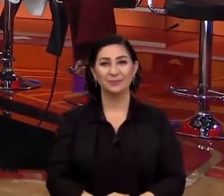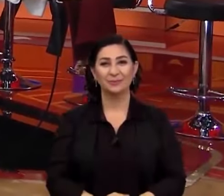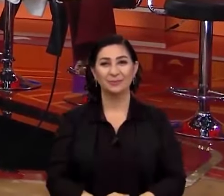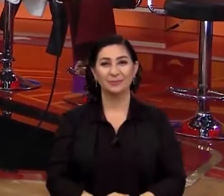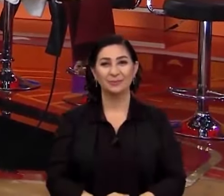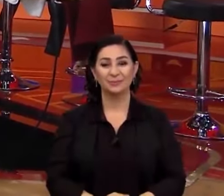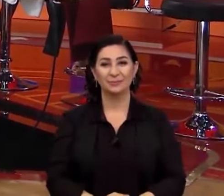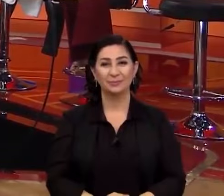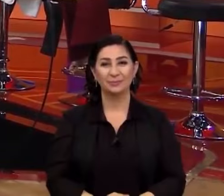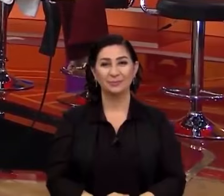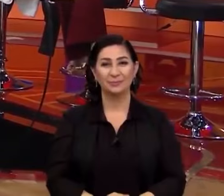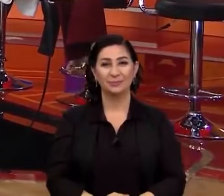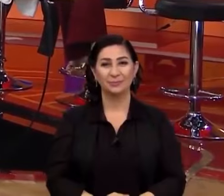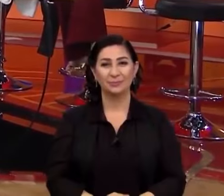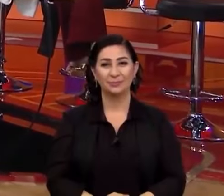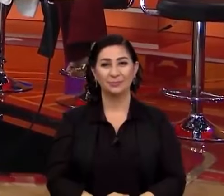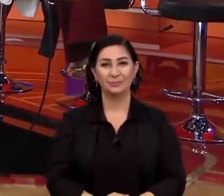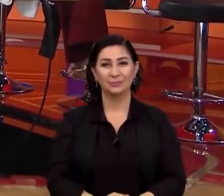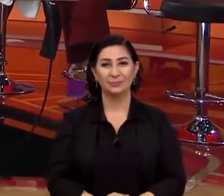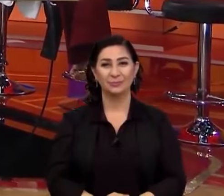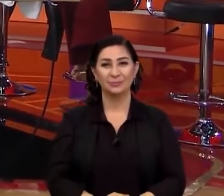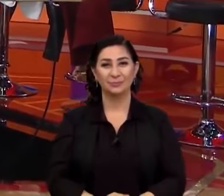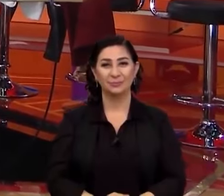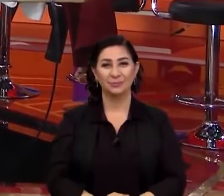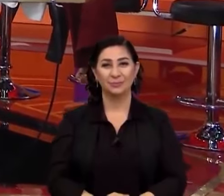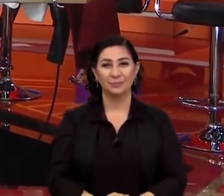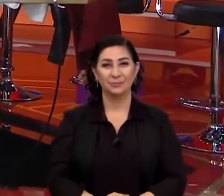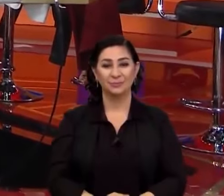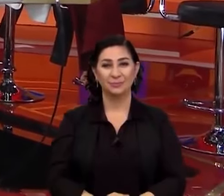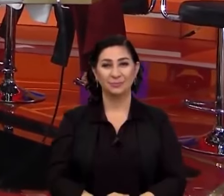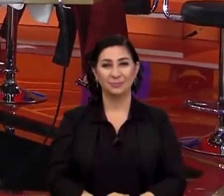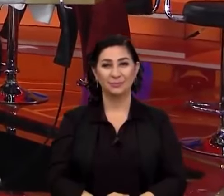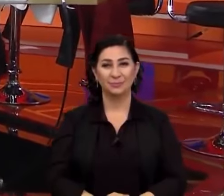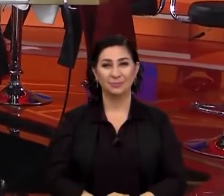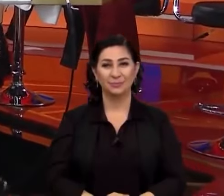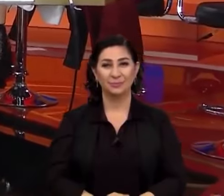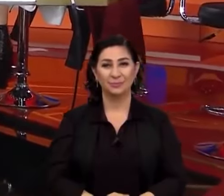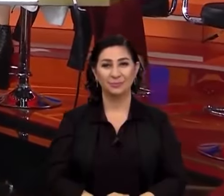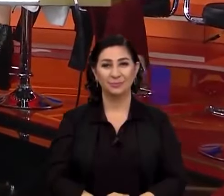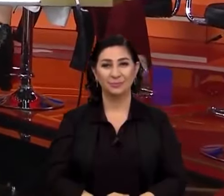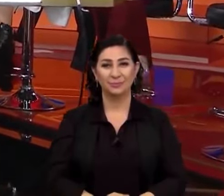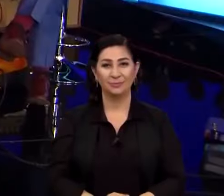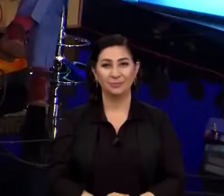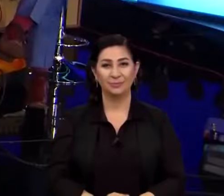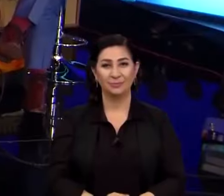başlayın Gireyim [Müzik]